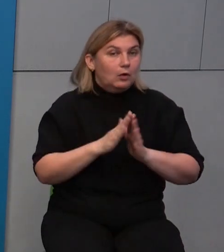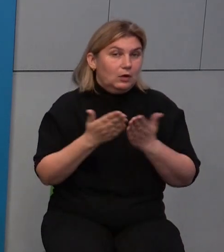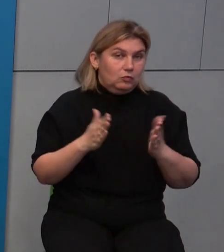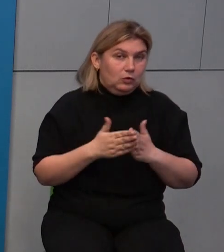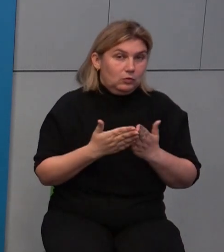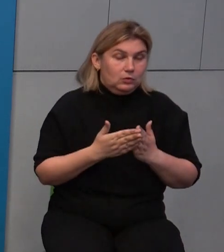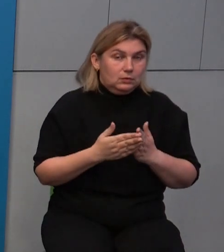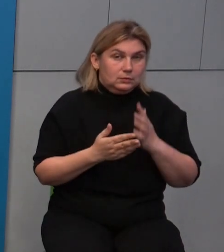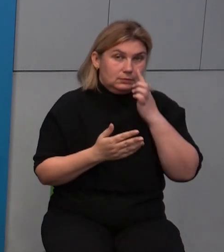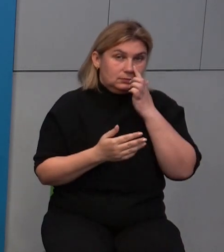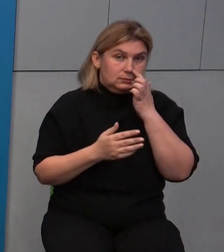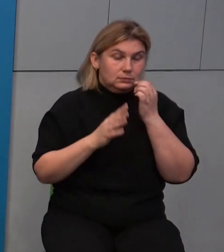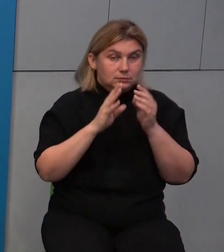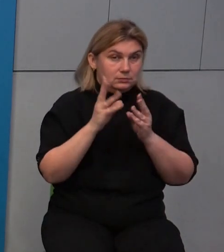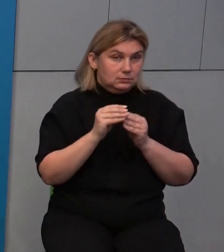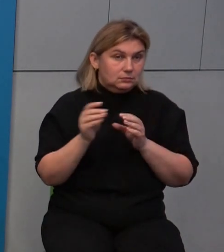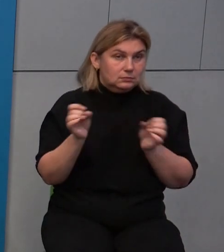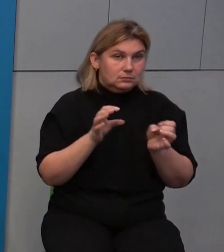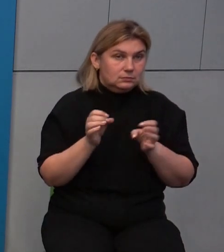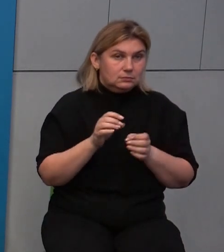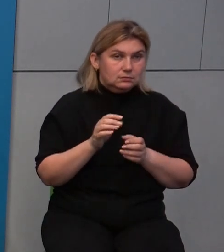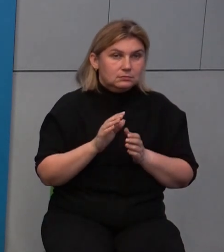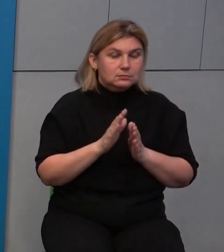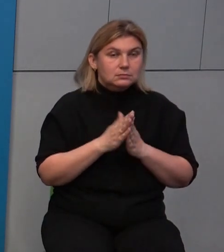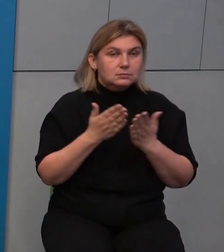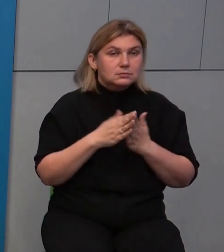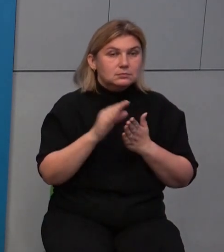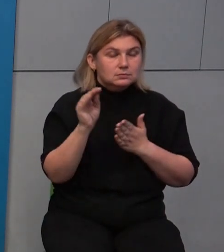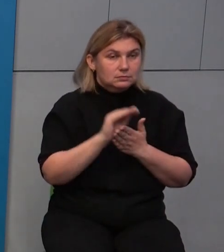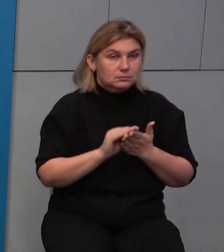i jej wszystkie gry literackie, które tam są, nie wiadomo.